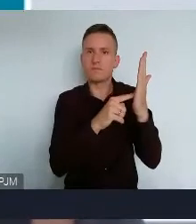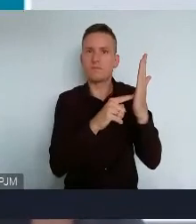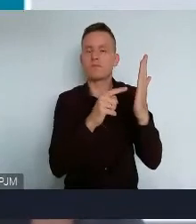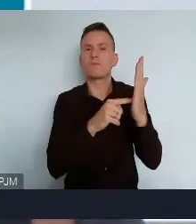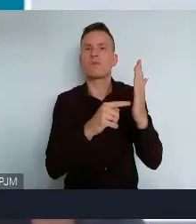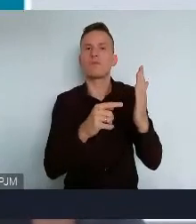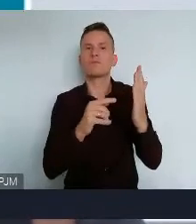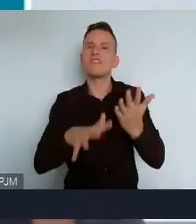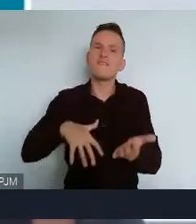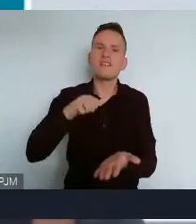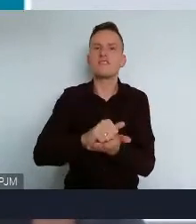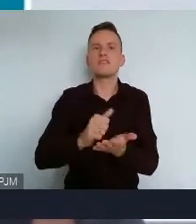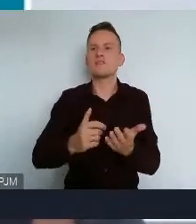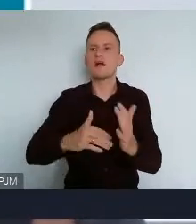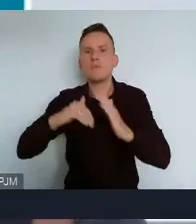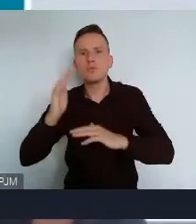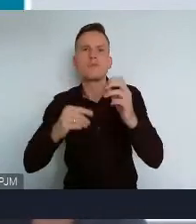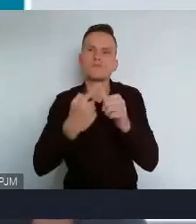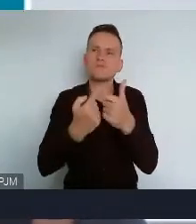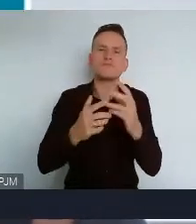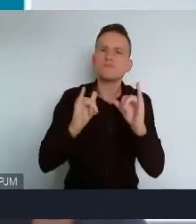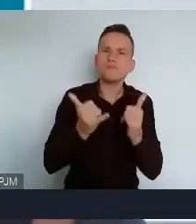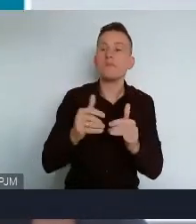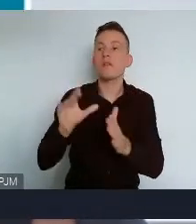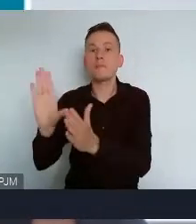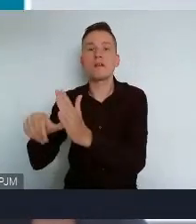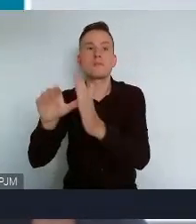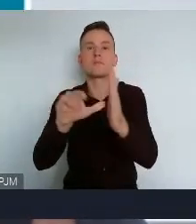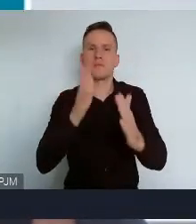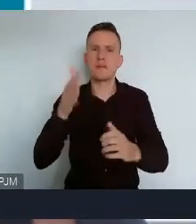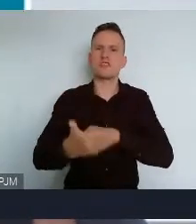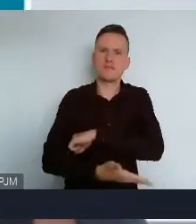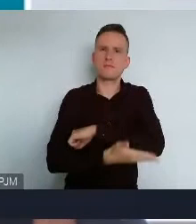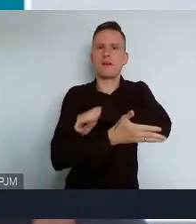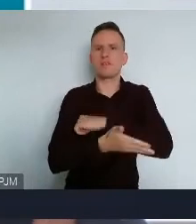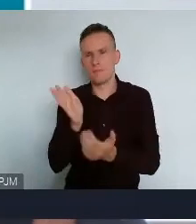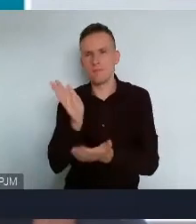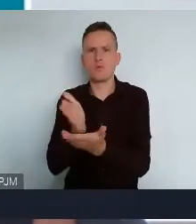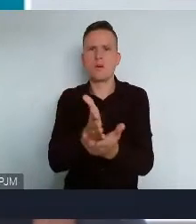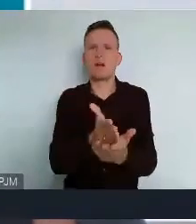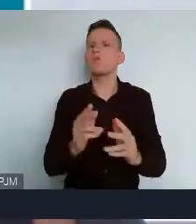a miasta otrzymają wsparcie w jego opracowaniu ze strony międzynarodowych ekspertów,